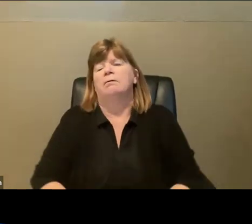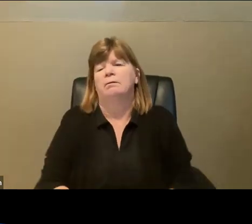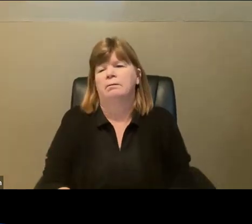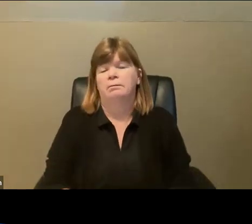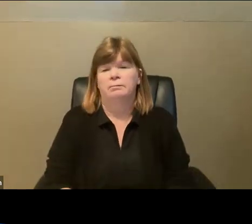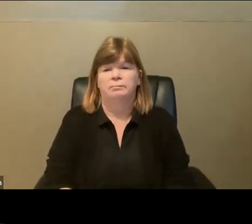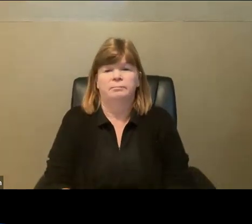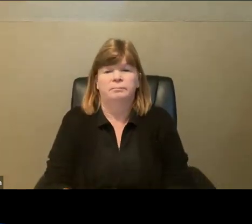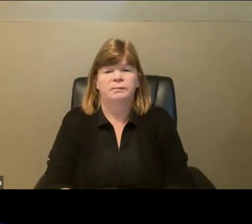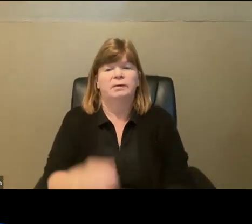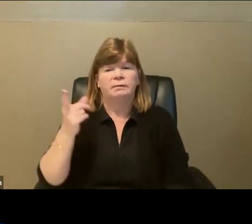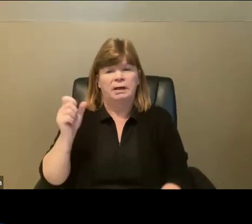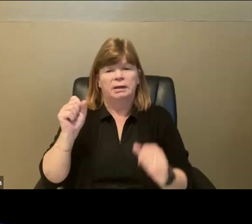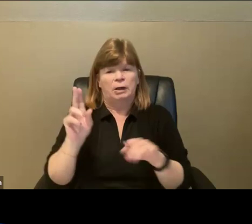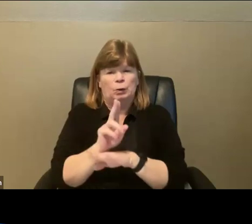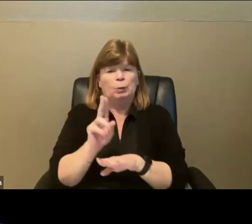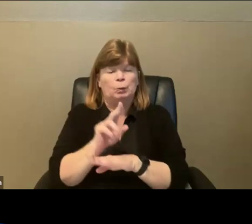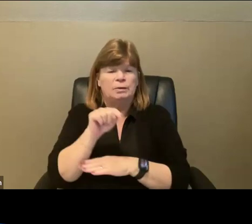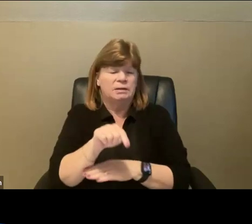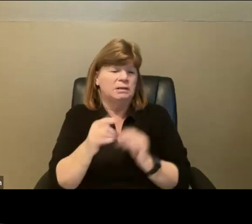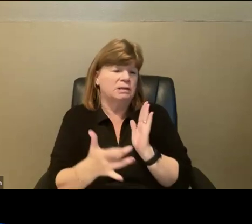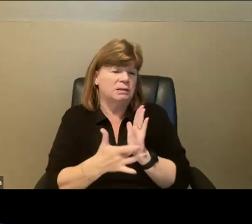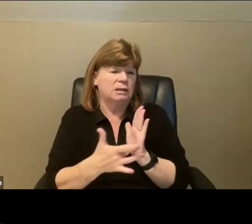Podrían usar esta técnica de inyecciones